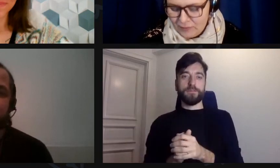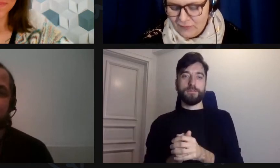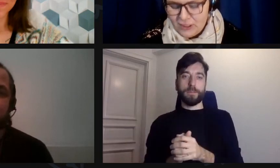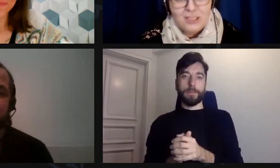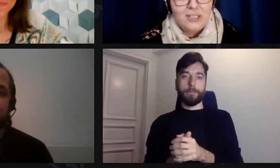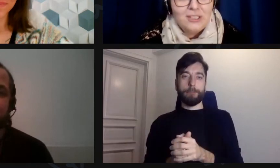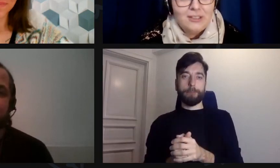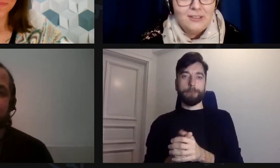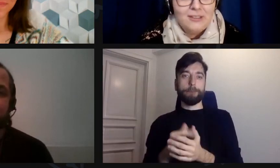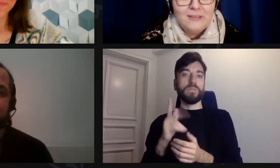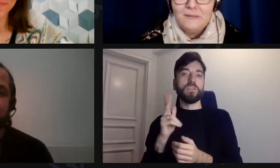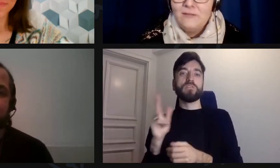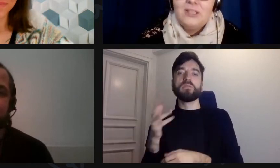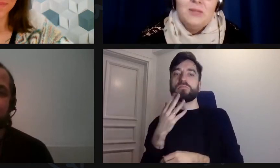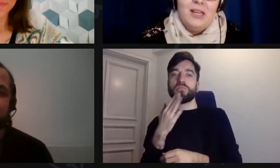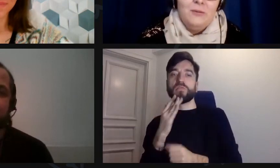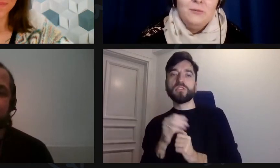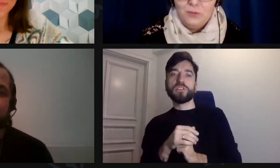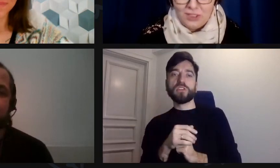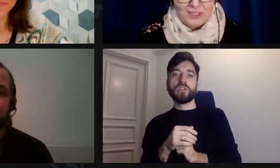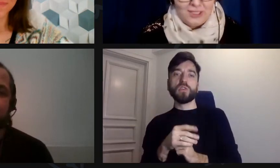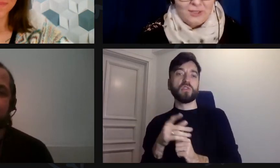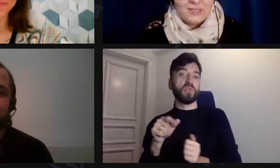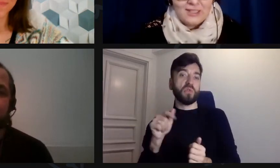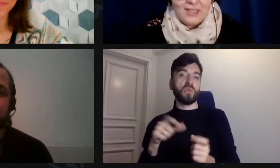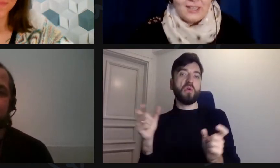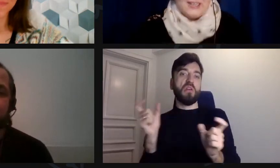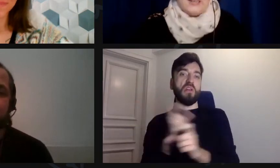że ktoś mówi, że w naszym kraju dzieją się cyrki,